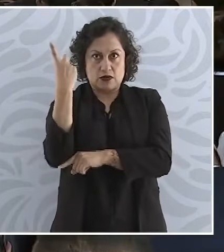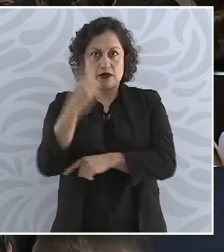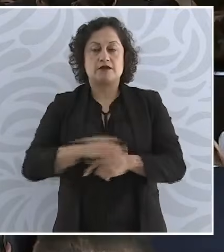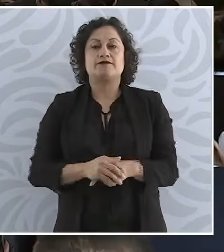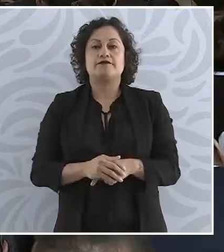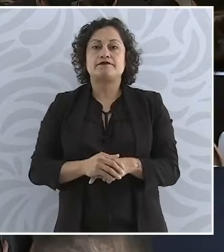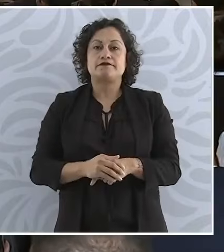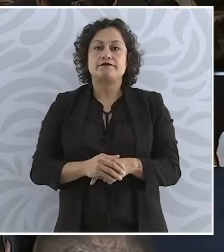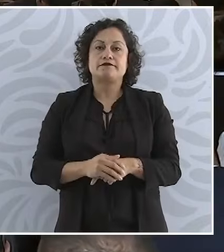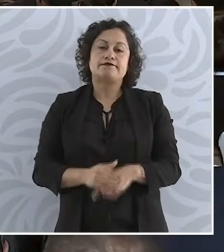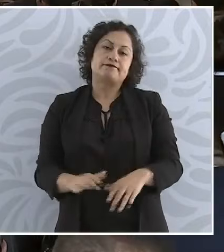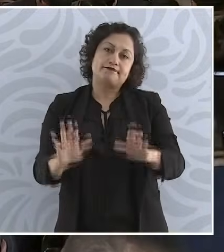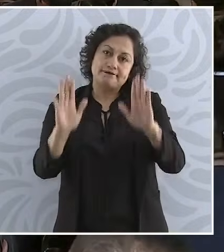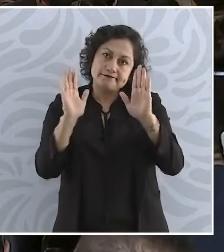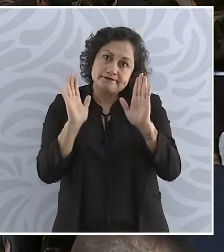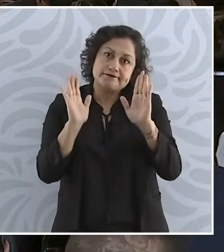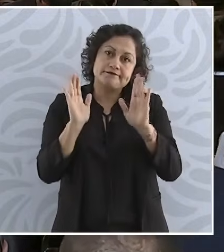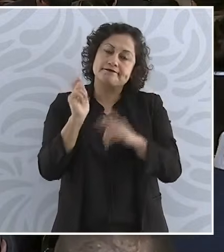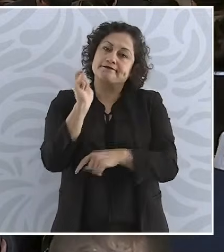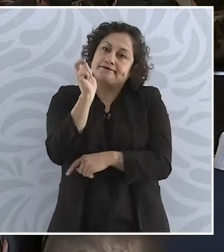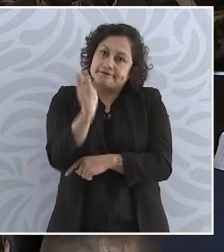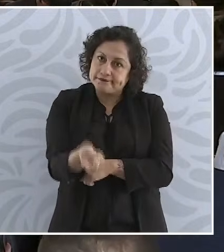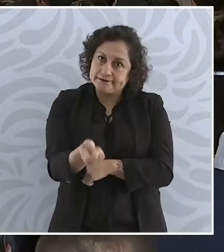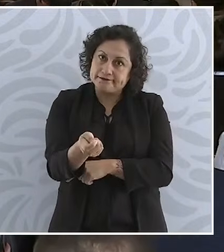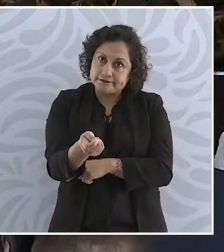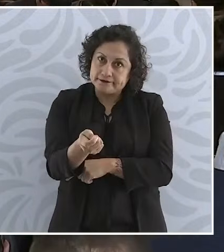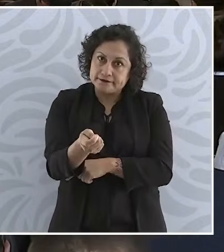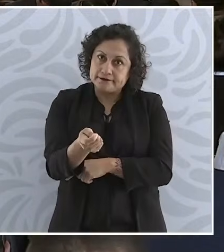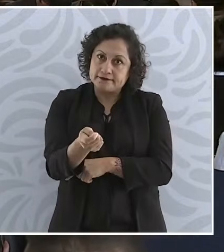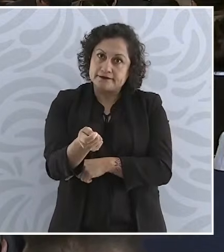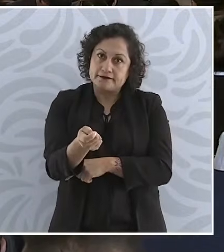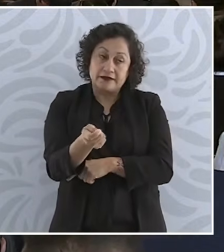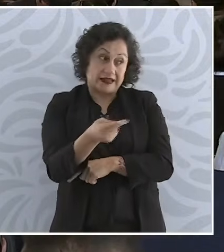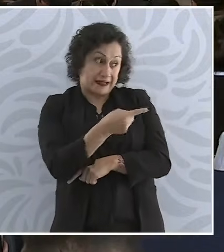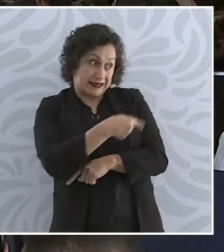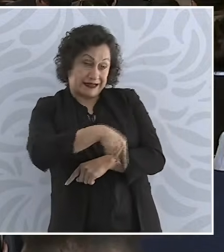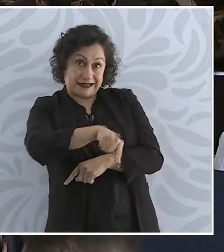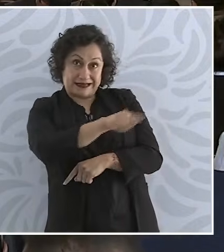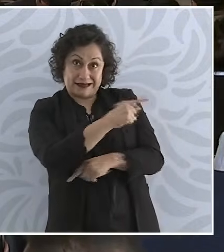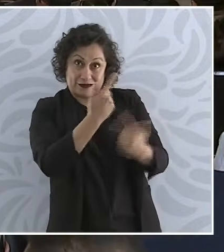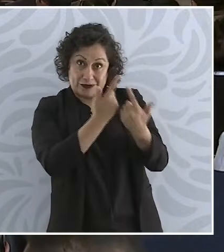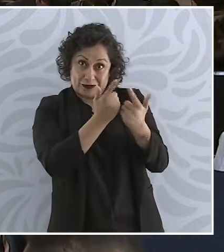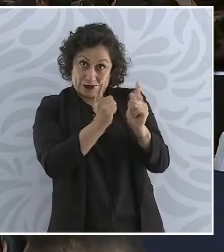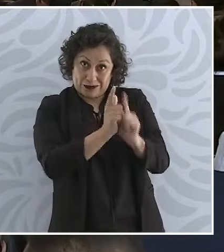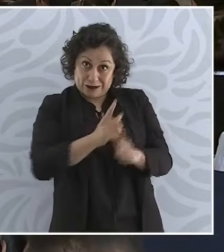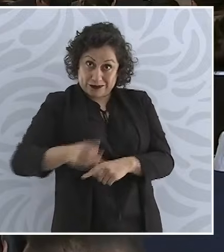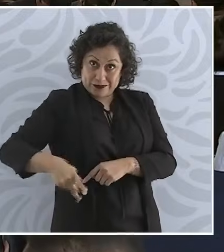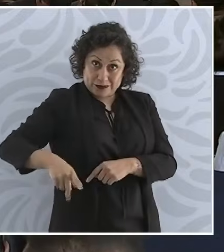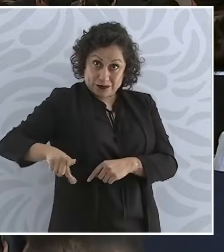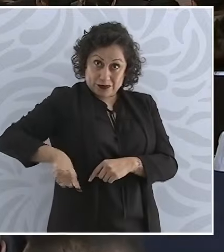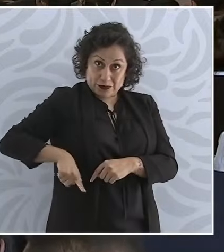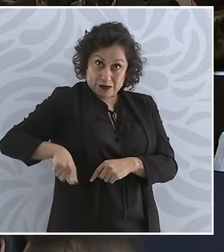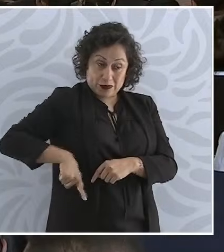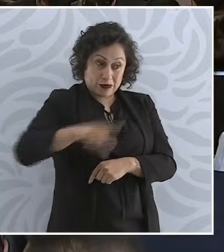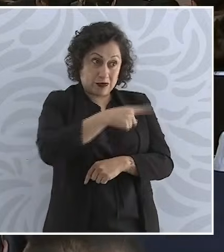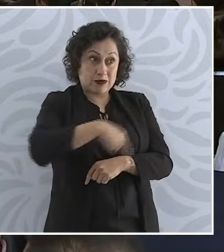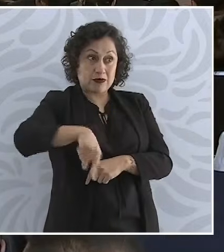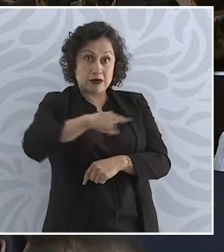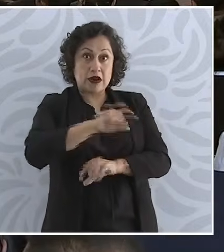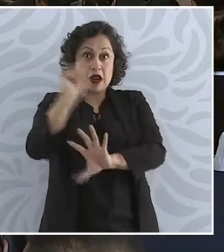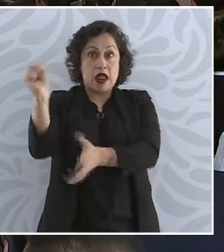bueno no solamente recibieron todo ellos sino la pregunta es Y dónde quedó ese recurso todos